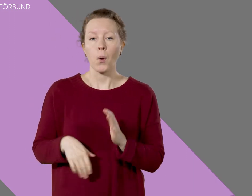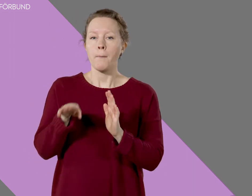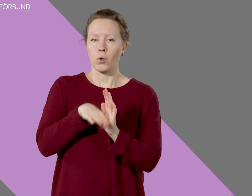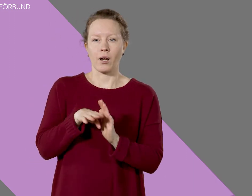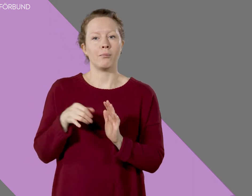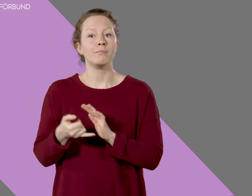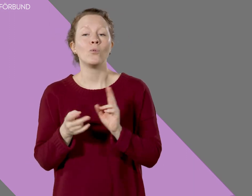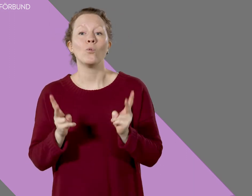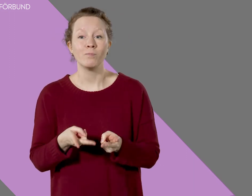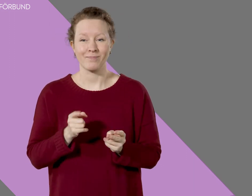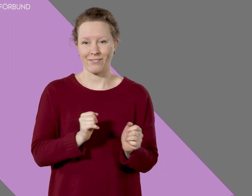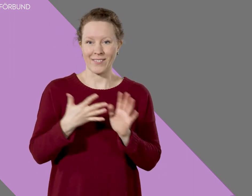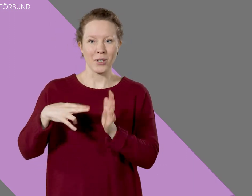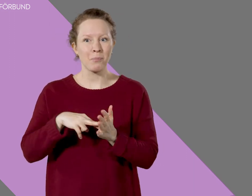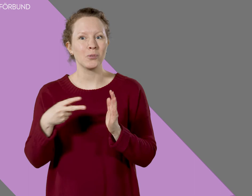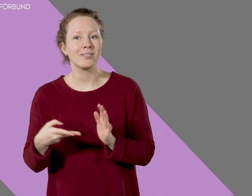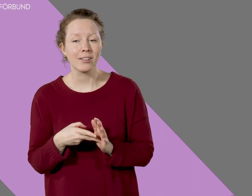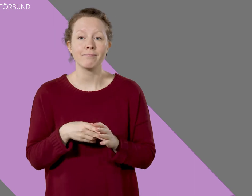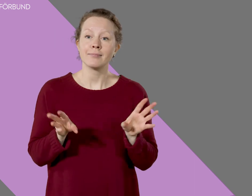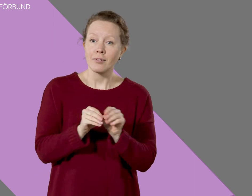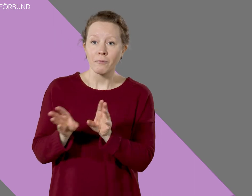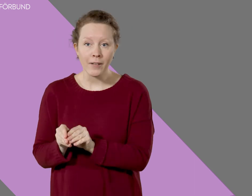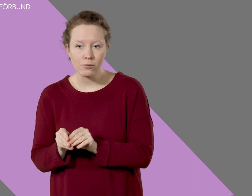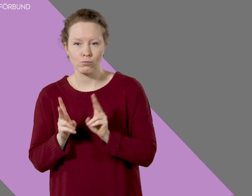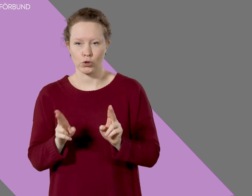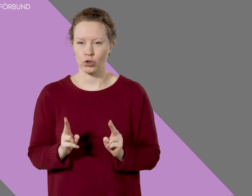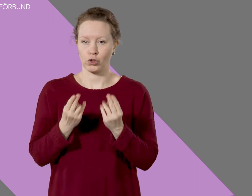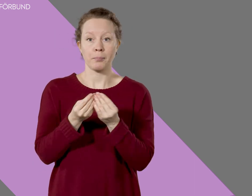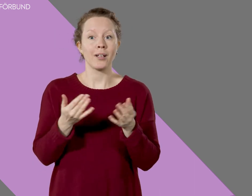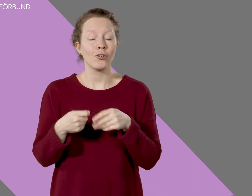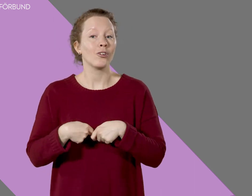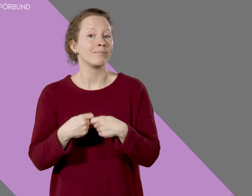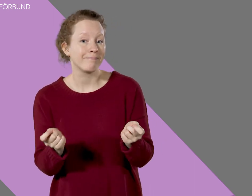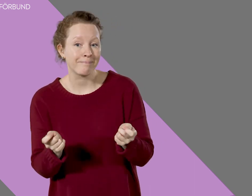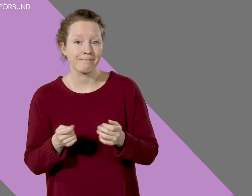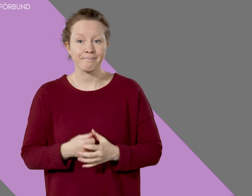I programmet ingår också ett sammandrag av VIKKE-projektet - och utgivning av nya material.